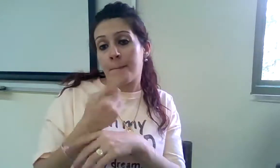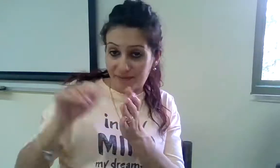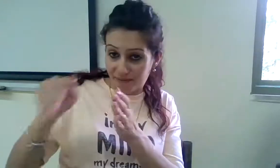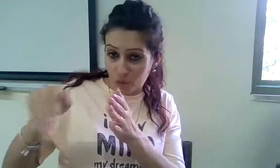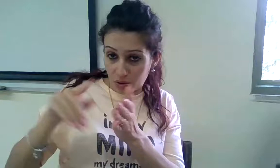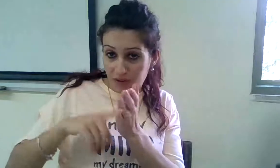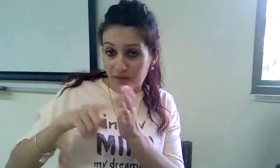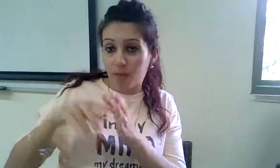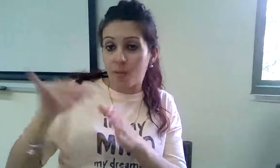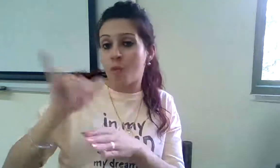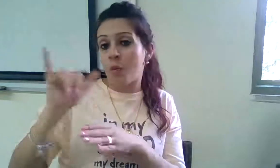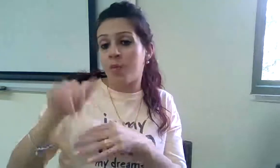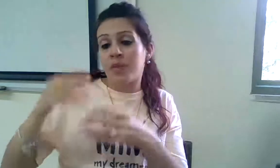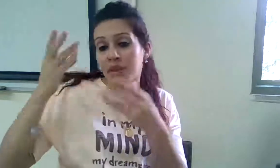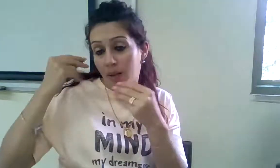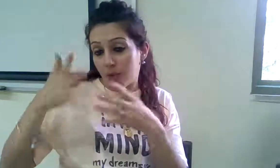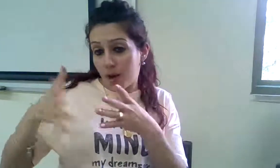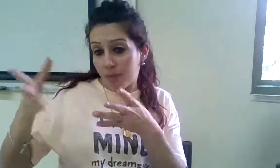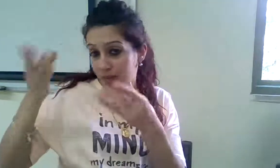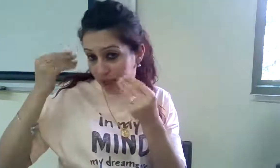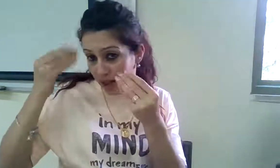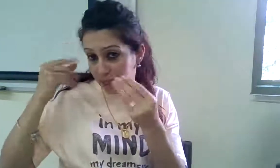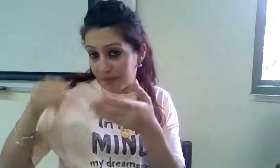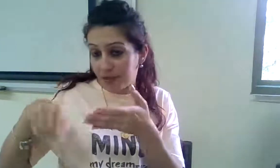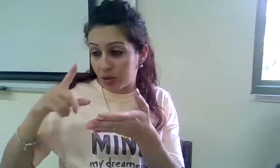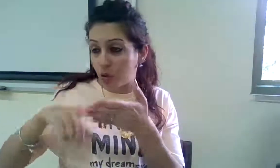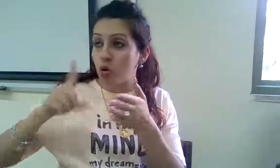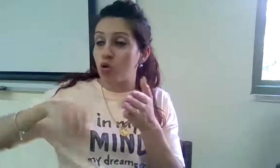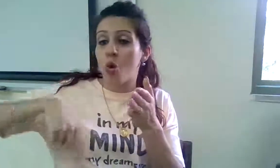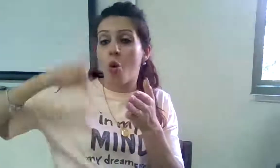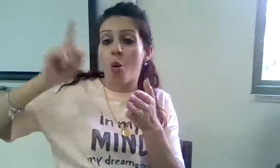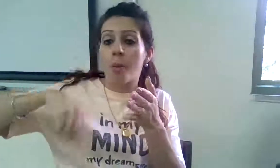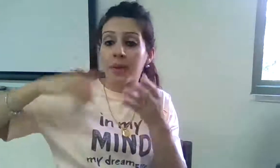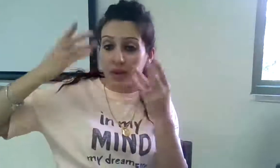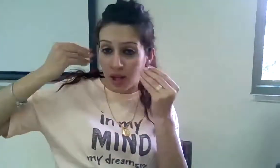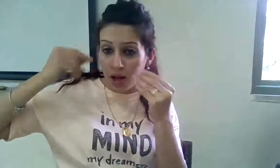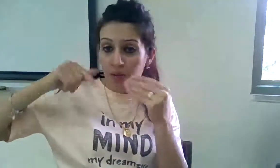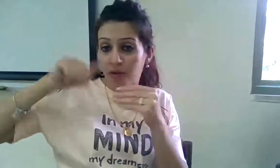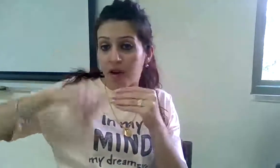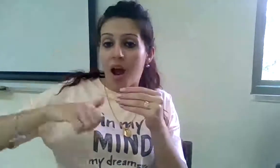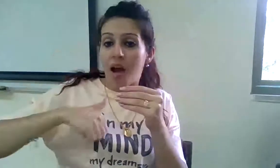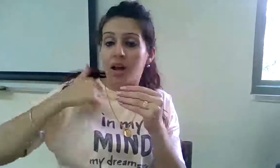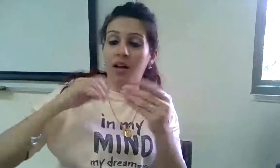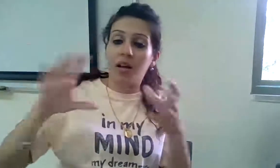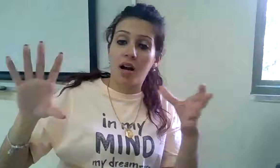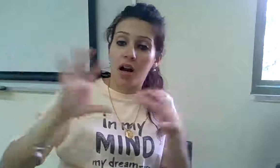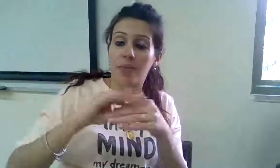في المؤتمر الثاني على ما اذكر